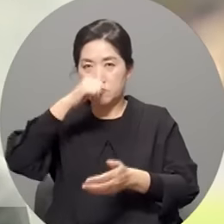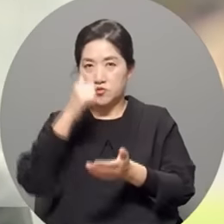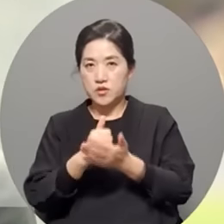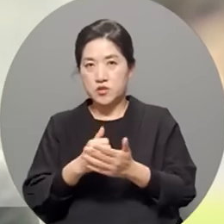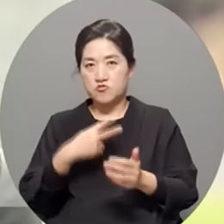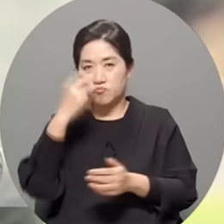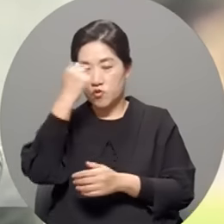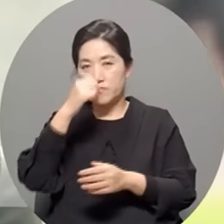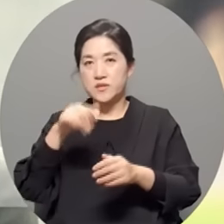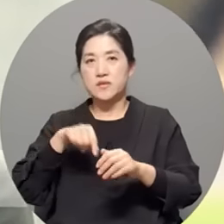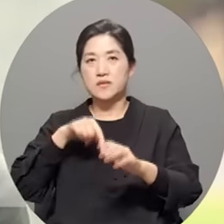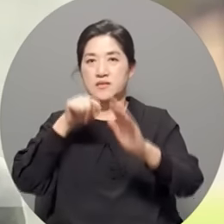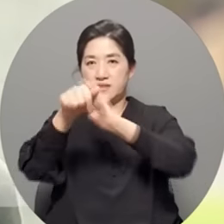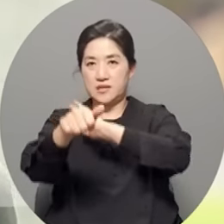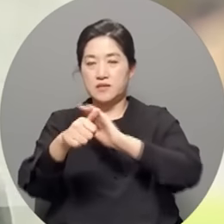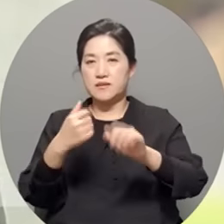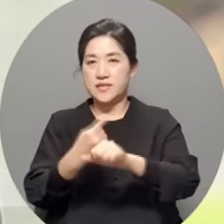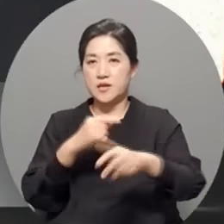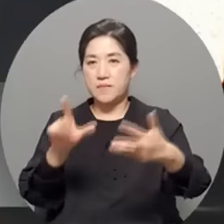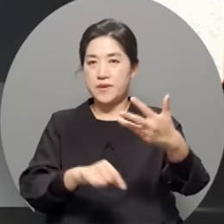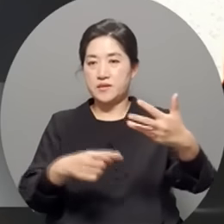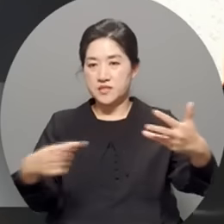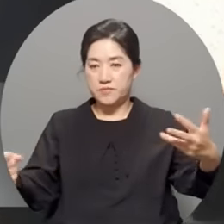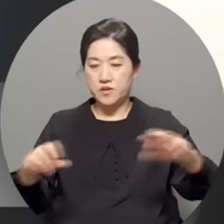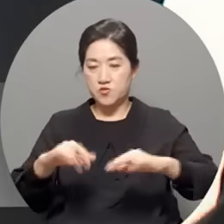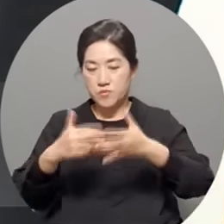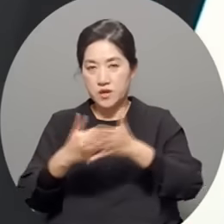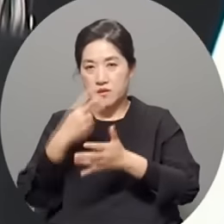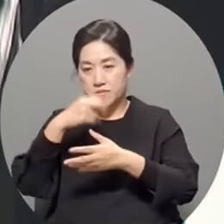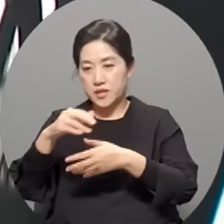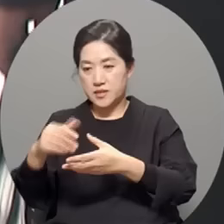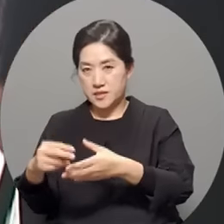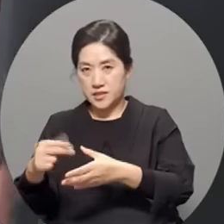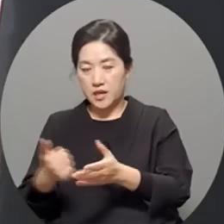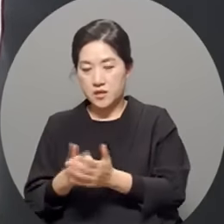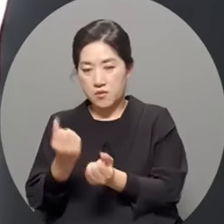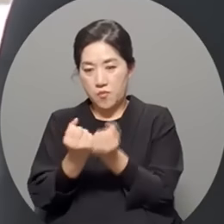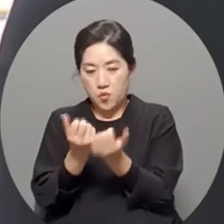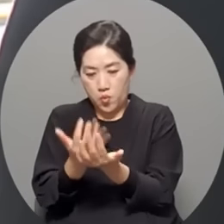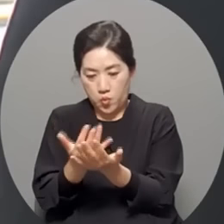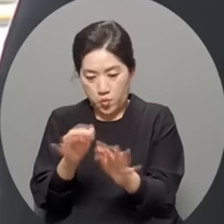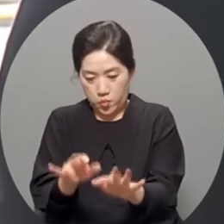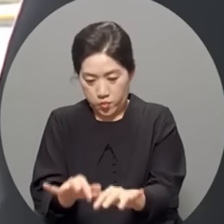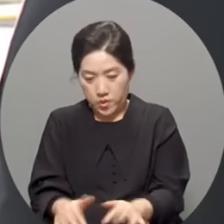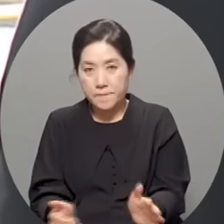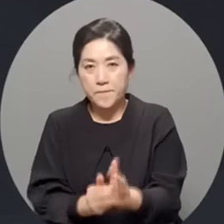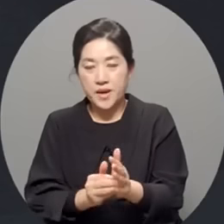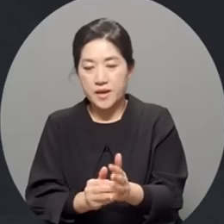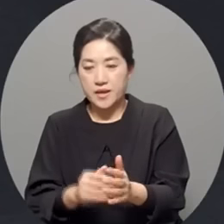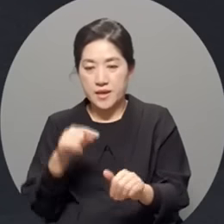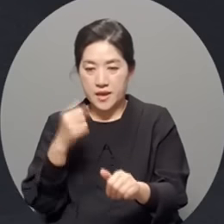(기자) 박정훈 전 해병대 수사 단장이 항명 혐의로 군 검찰에 출석했던 지난해 8월 11일.